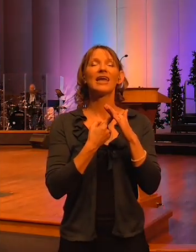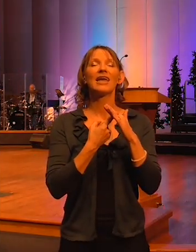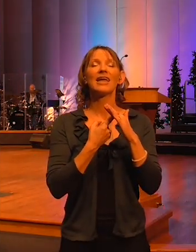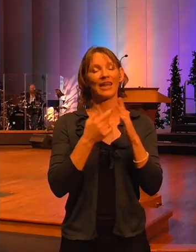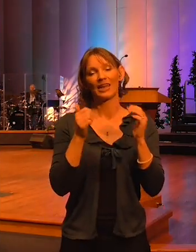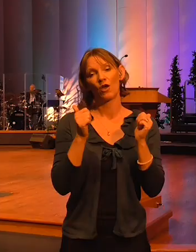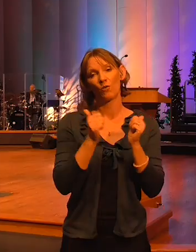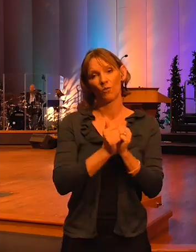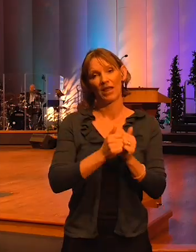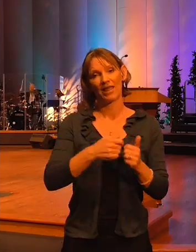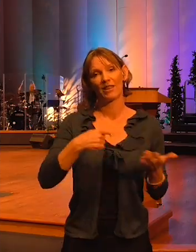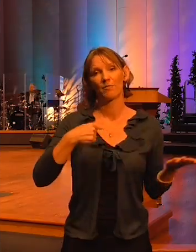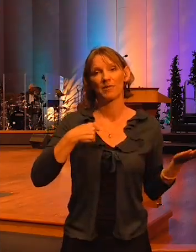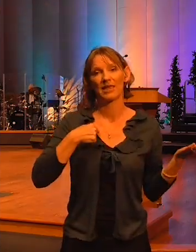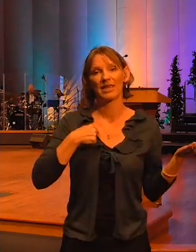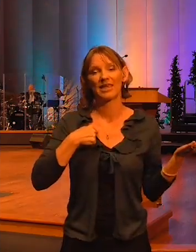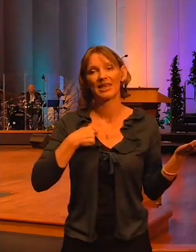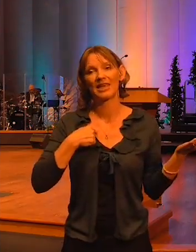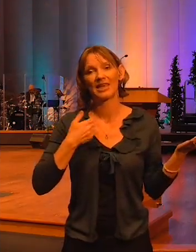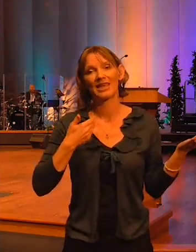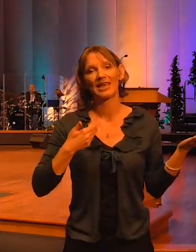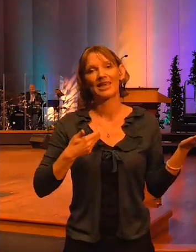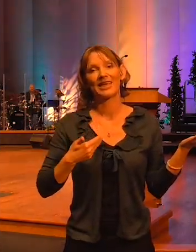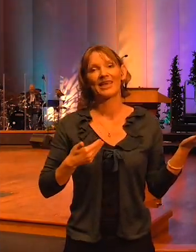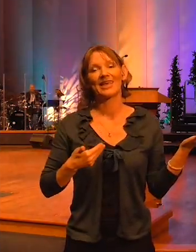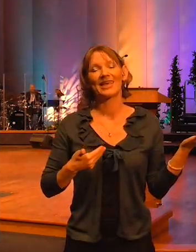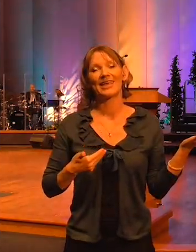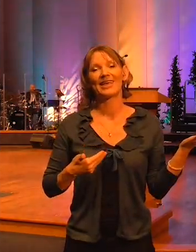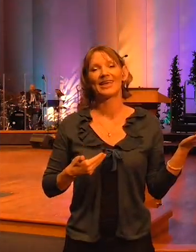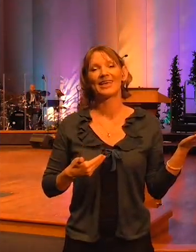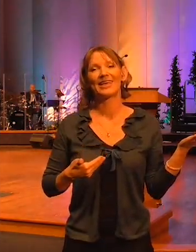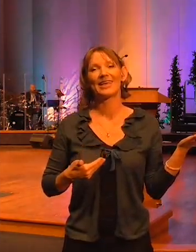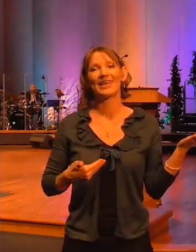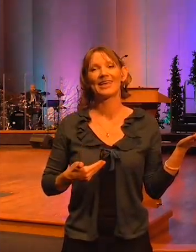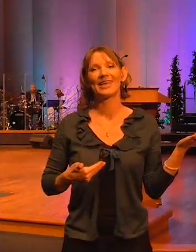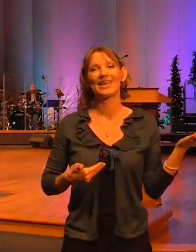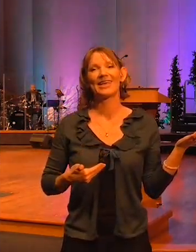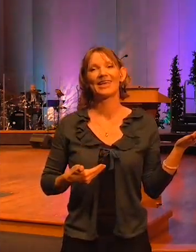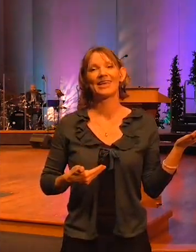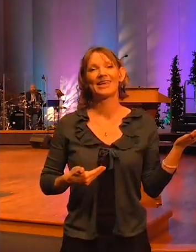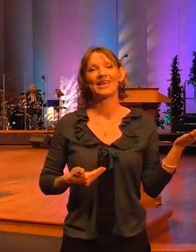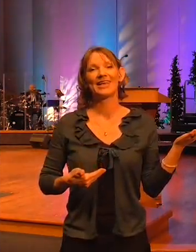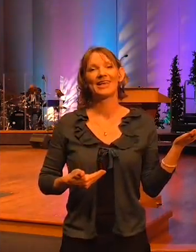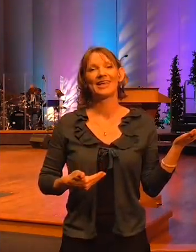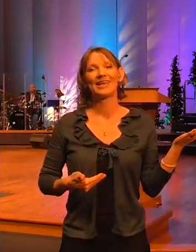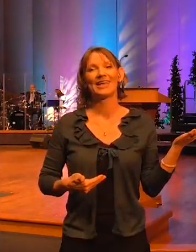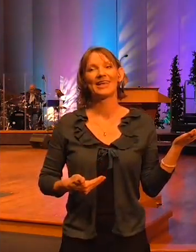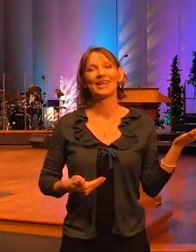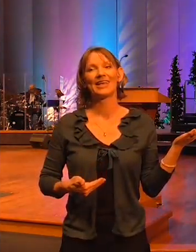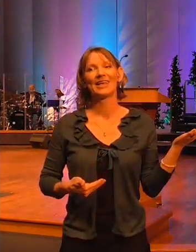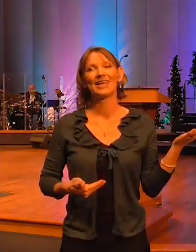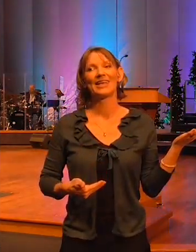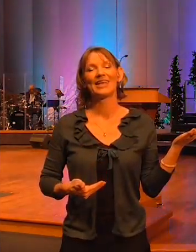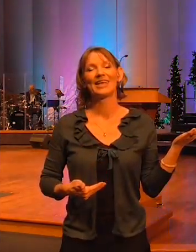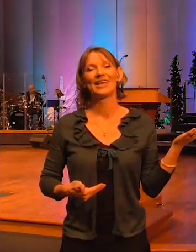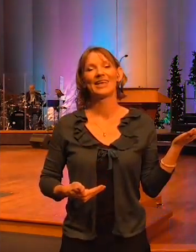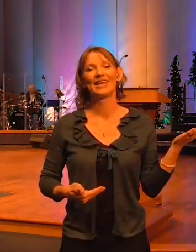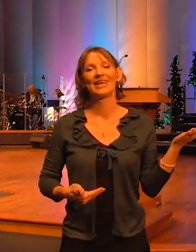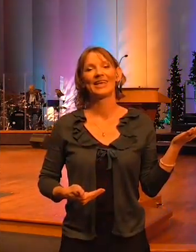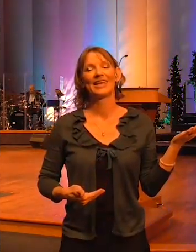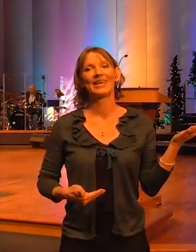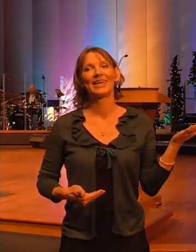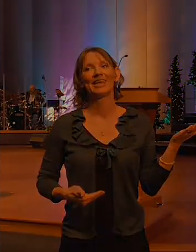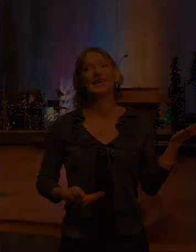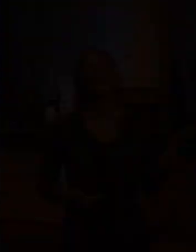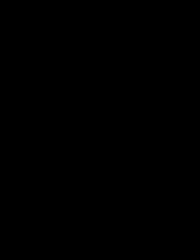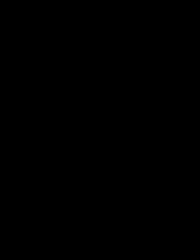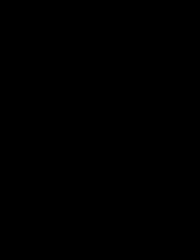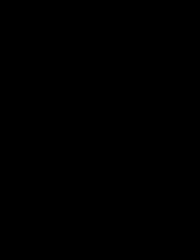conmigo